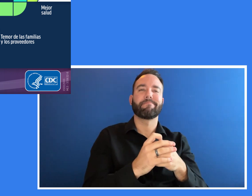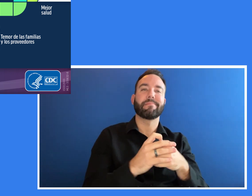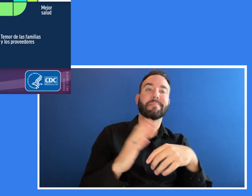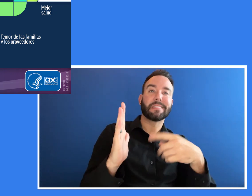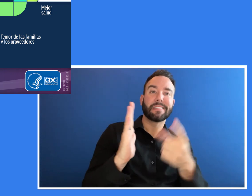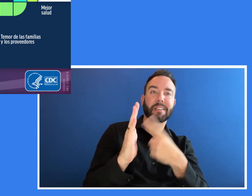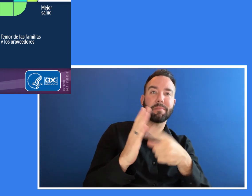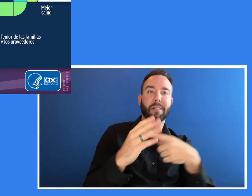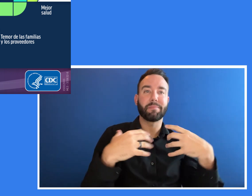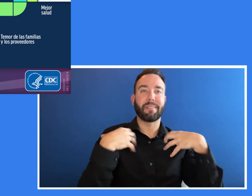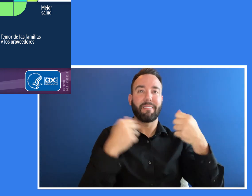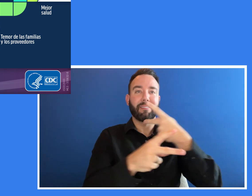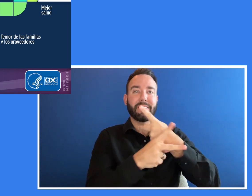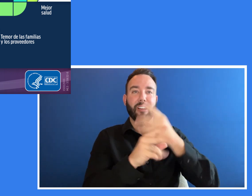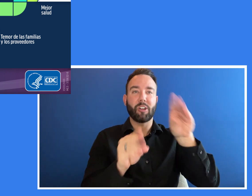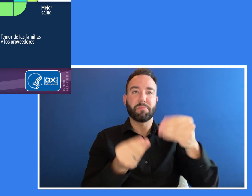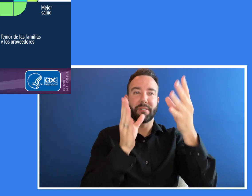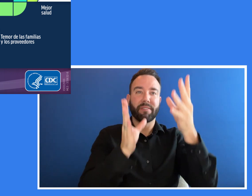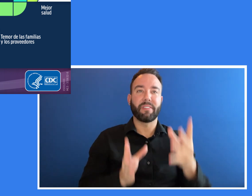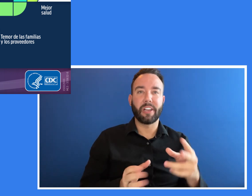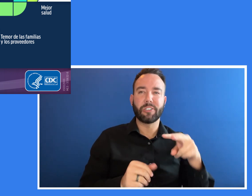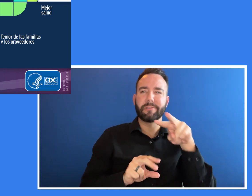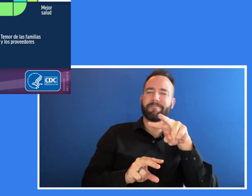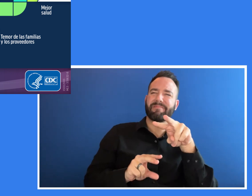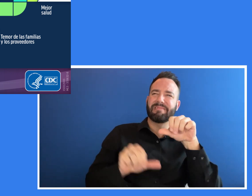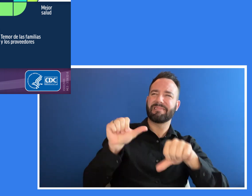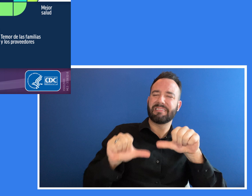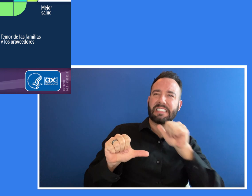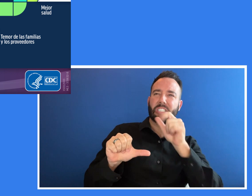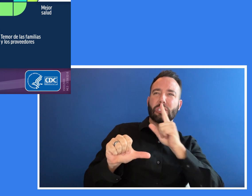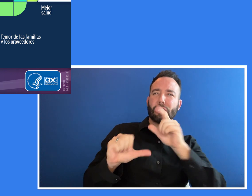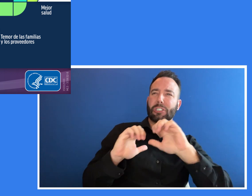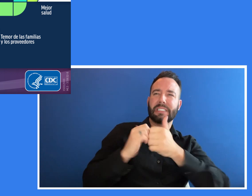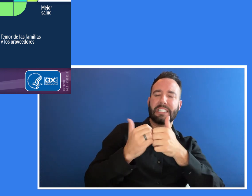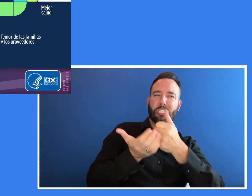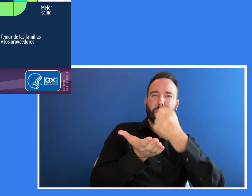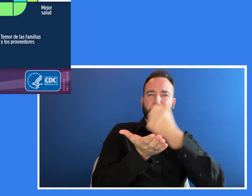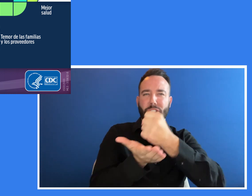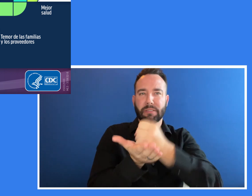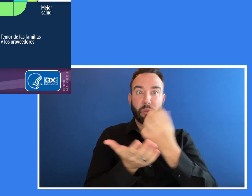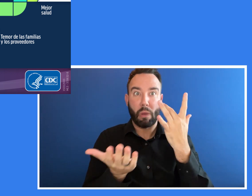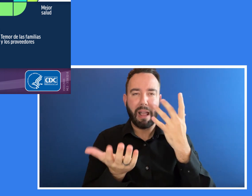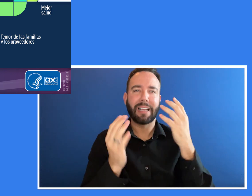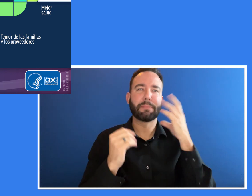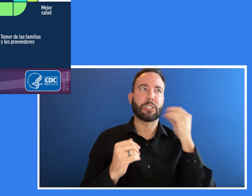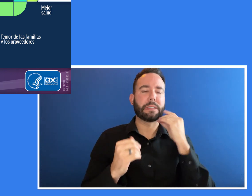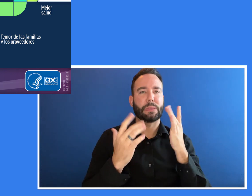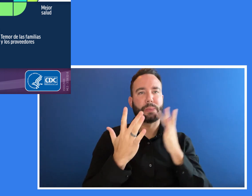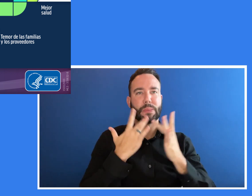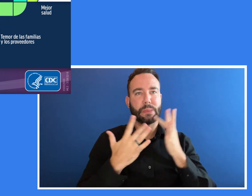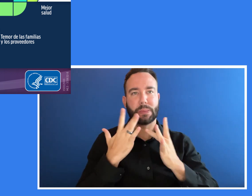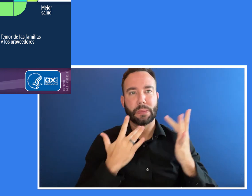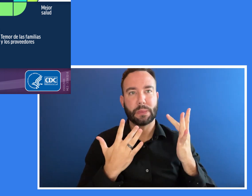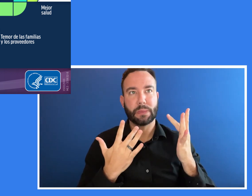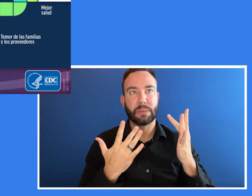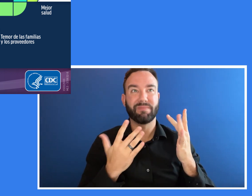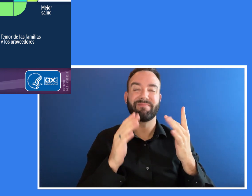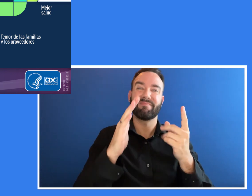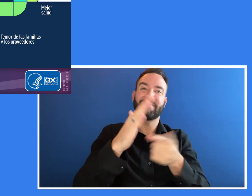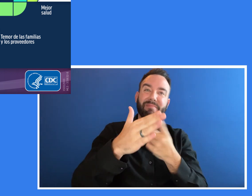y una escasez de proveedores de atención médica con experiencia en el tratamiento de la anemia de células falciformes.